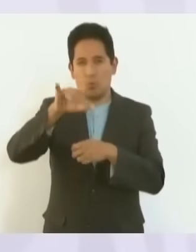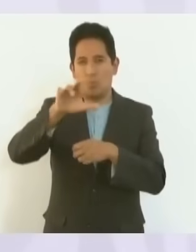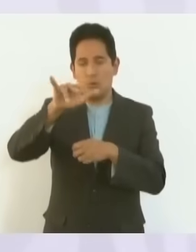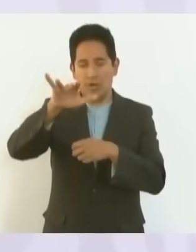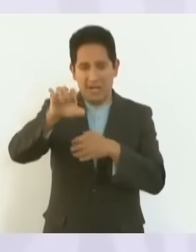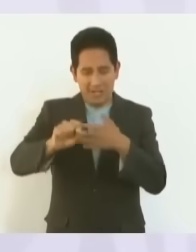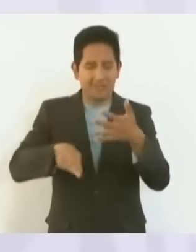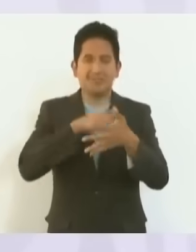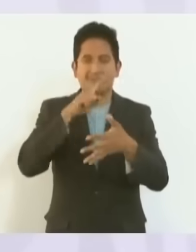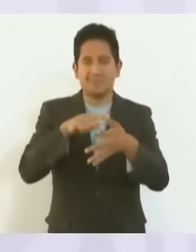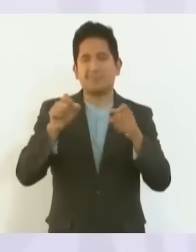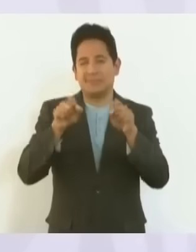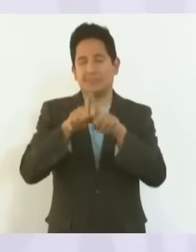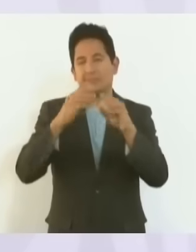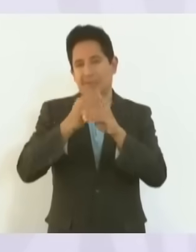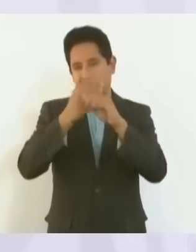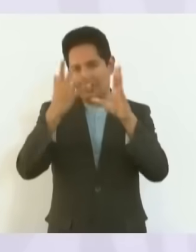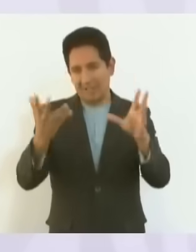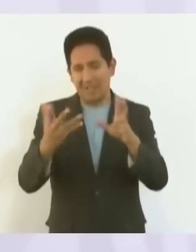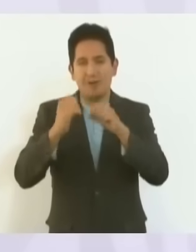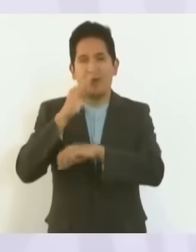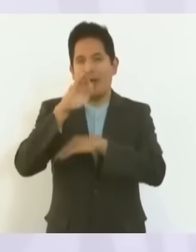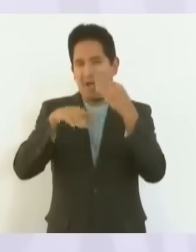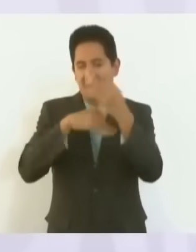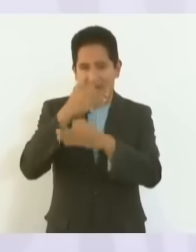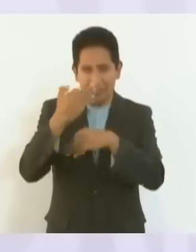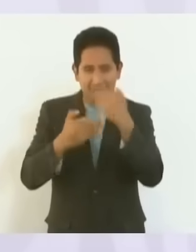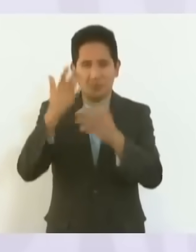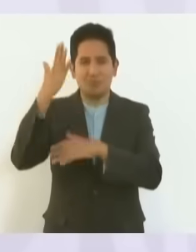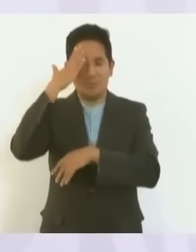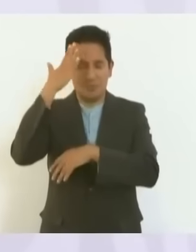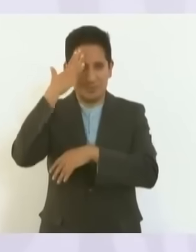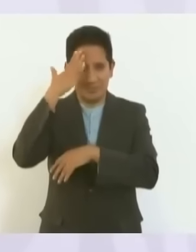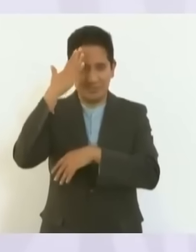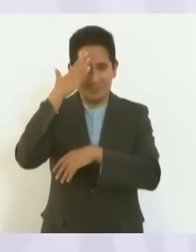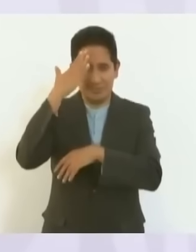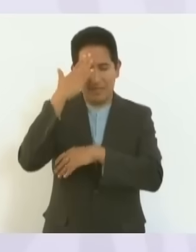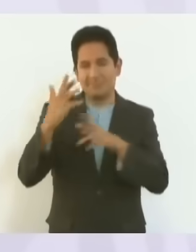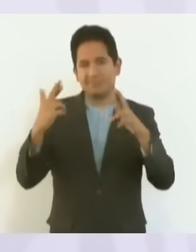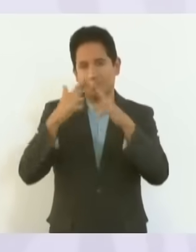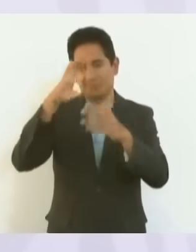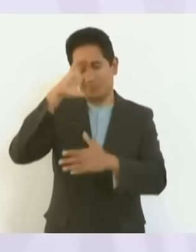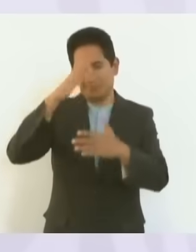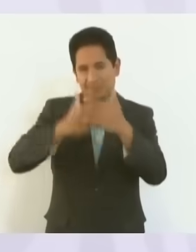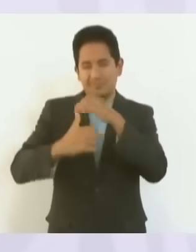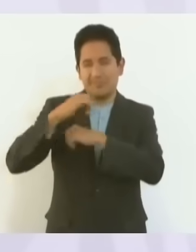por supuesto muchas gracias a las autoridades eclesiales, al rector de la Basílica de Guadalupe,